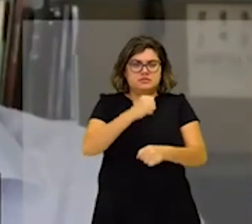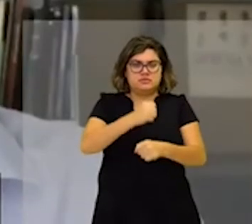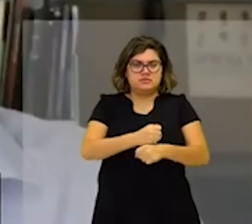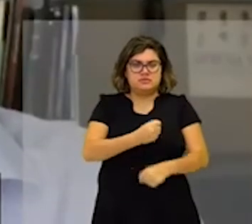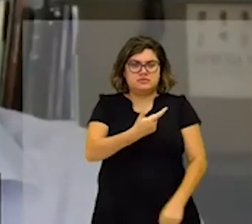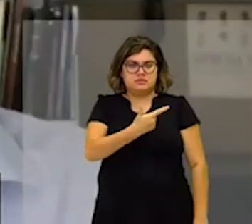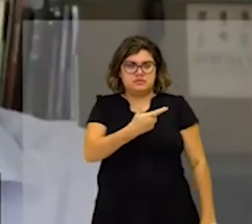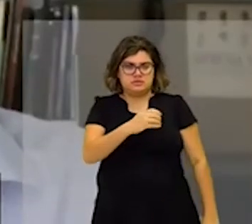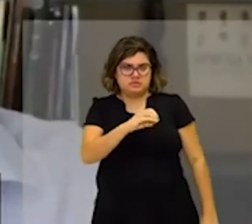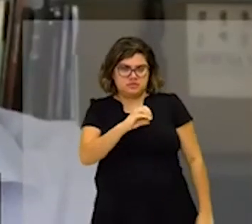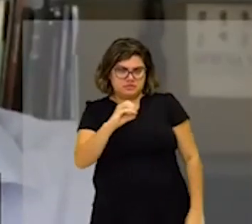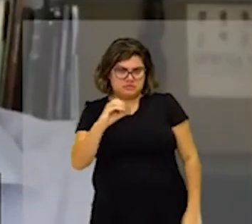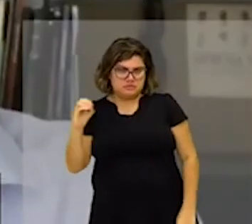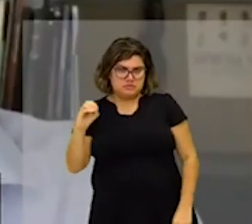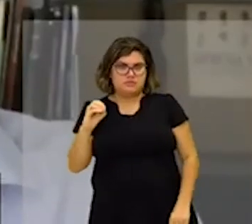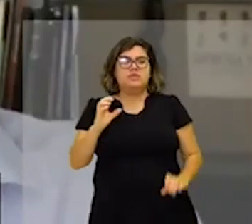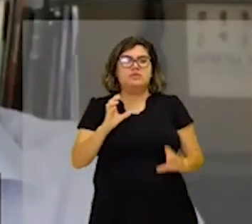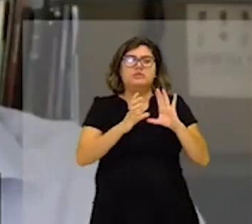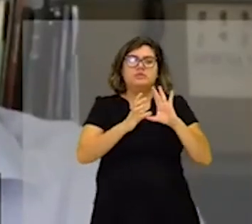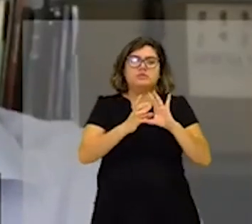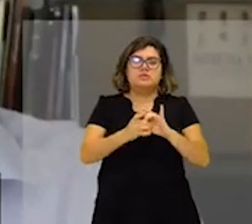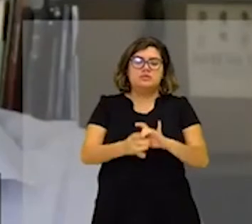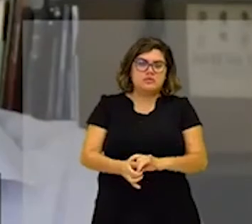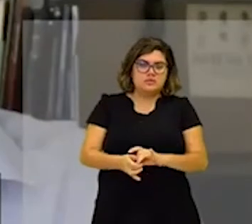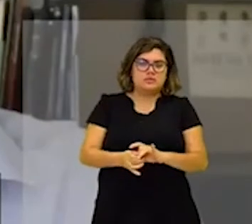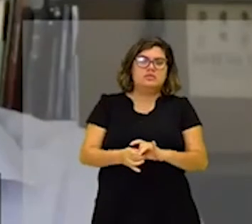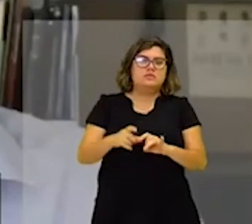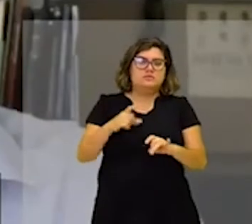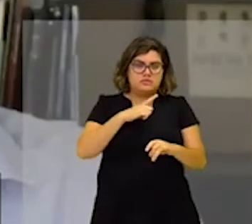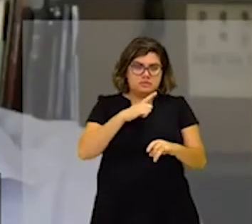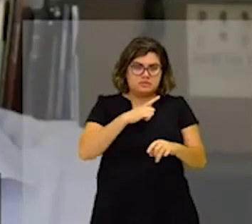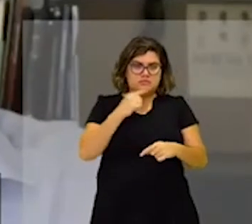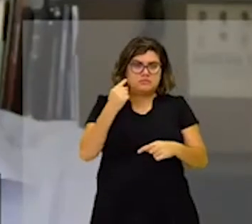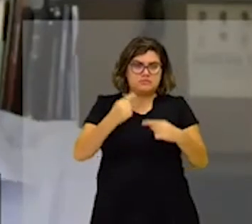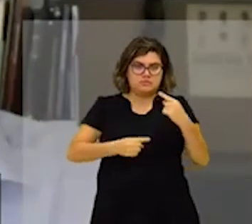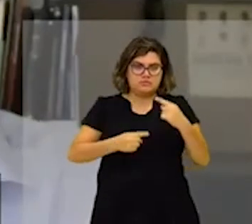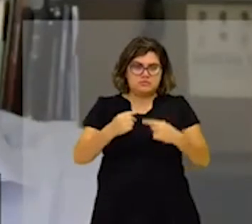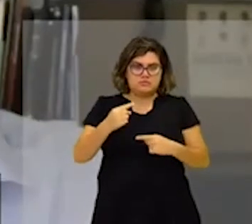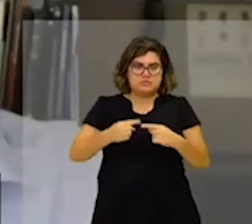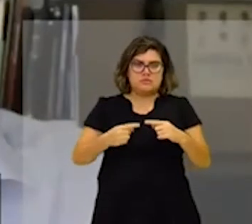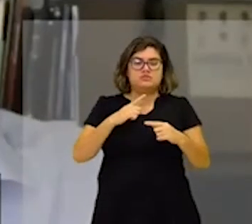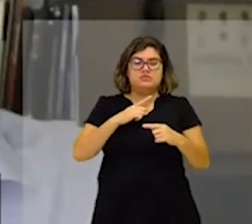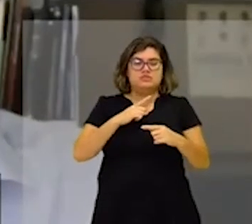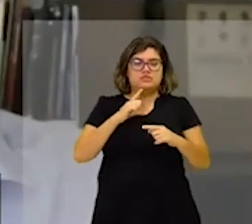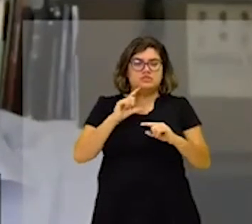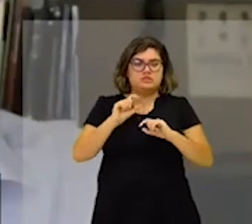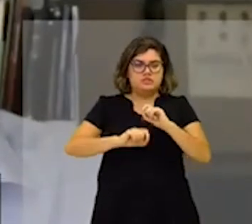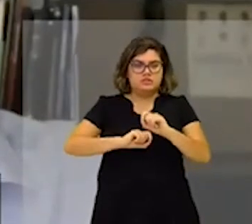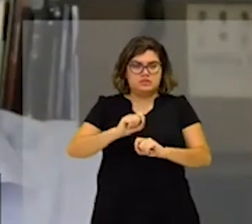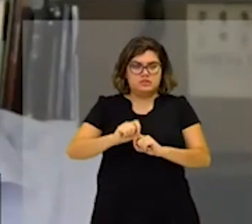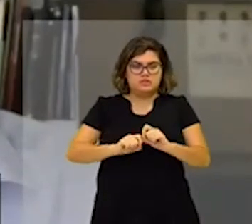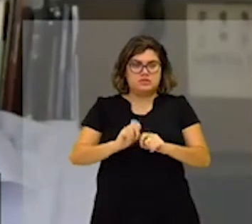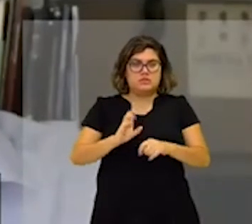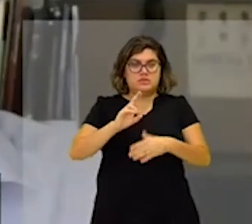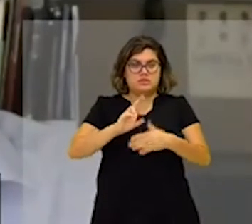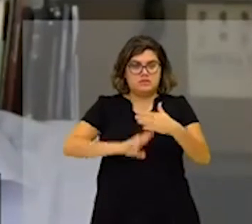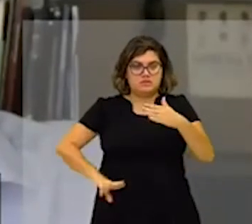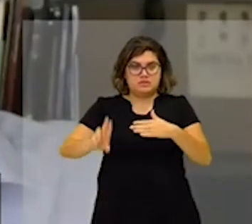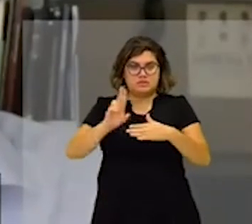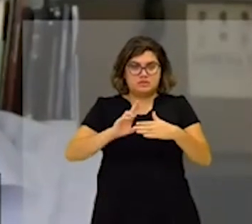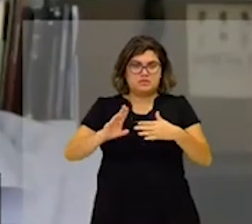no contexto da conferência de Cuba né e devemos aí as Universidades pioneiras estadual do Mato